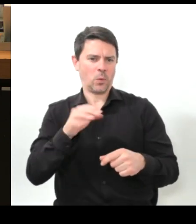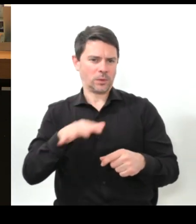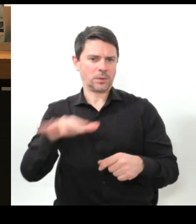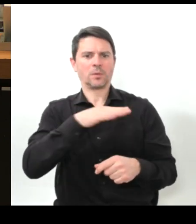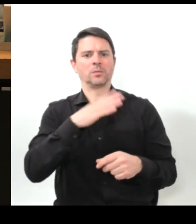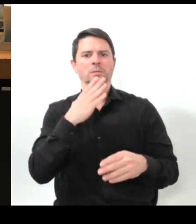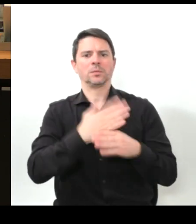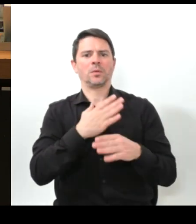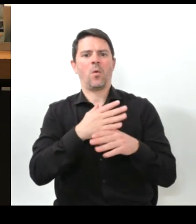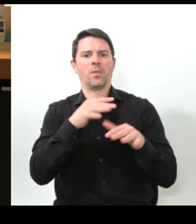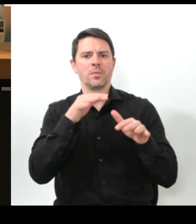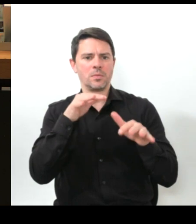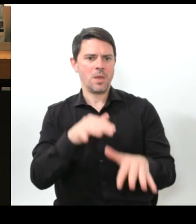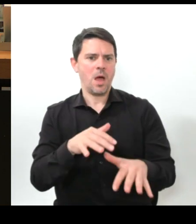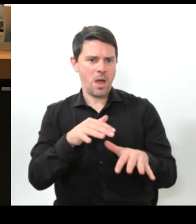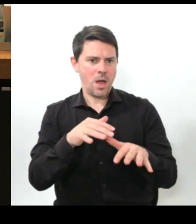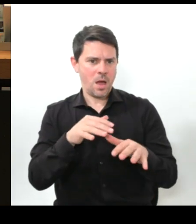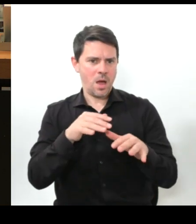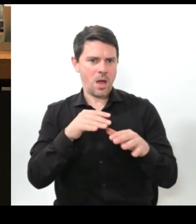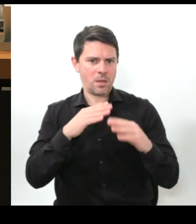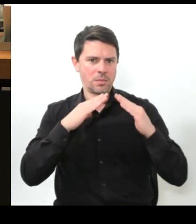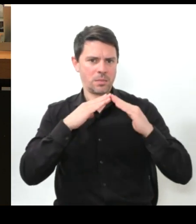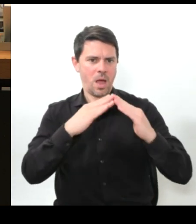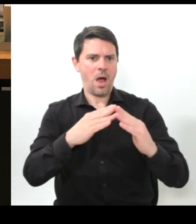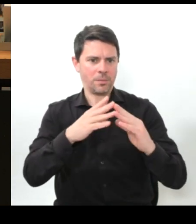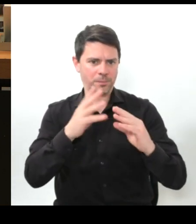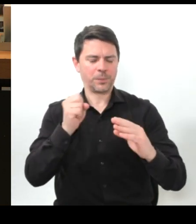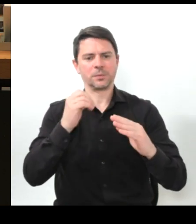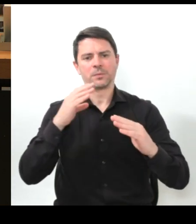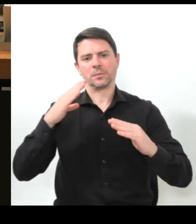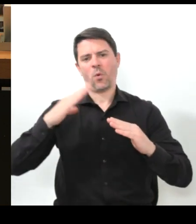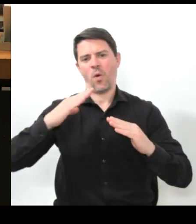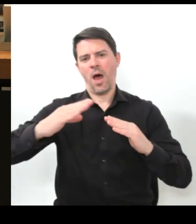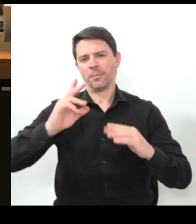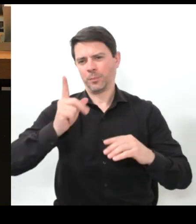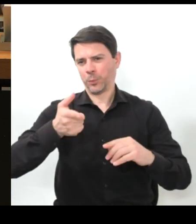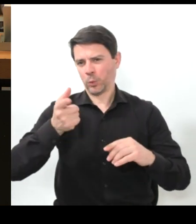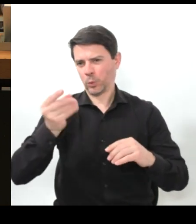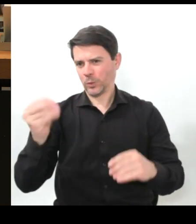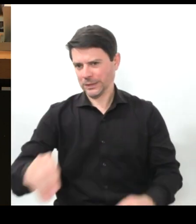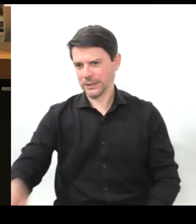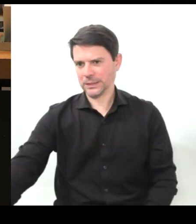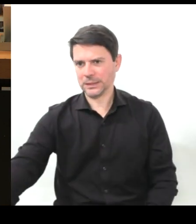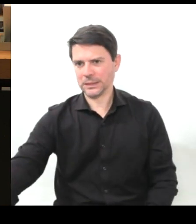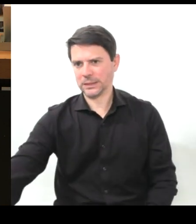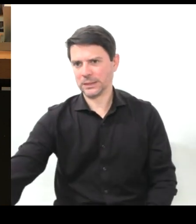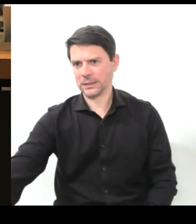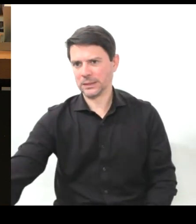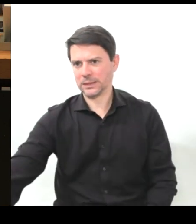von Klimaanlagen vorzuziehen und sollen genehmigt werden, damit die zunehmende Sommerhitze und die winterliche